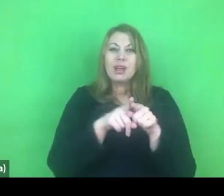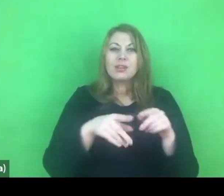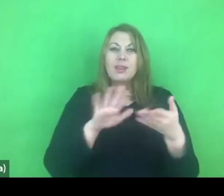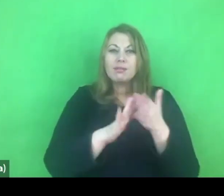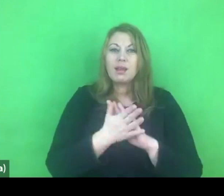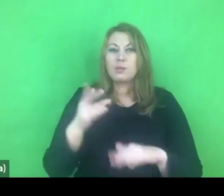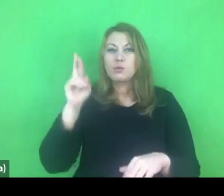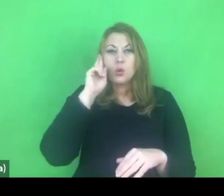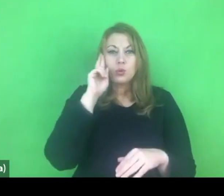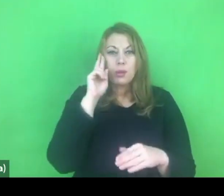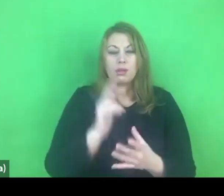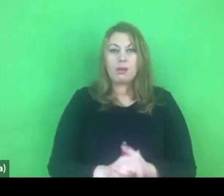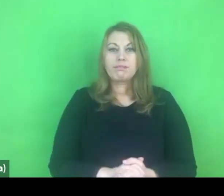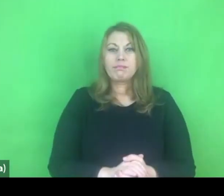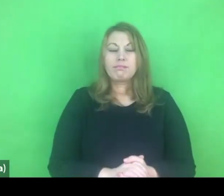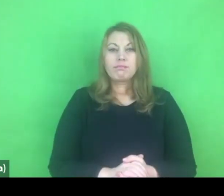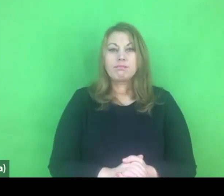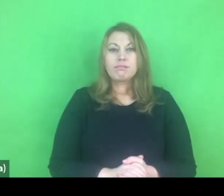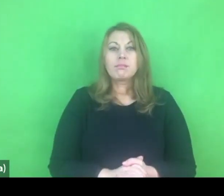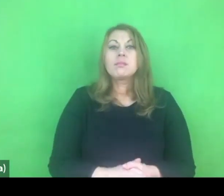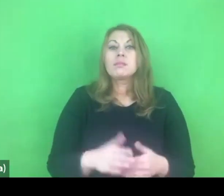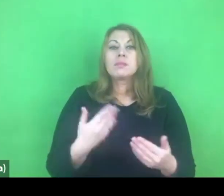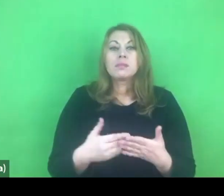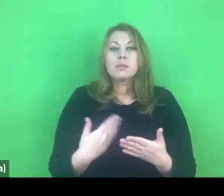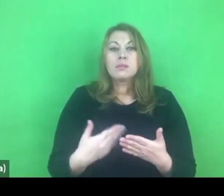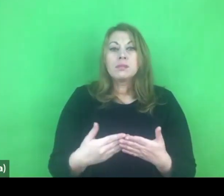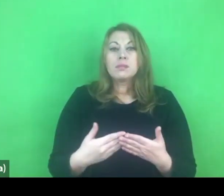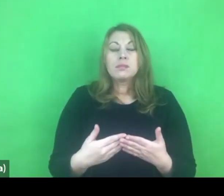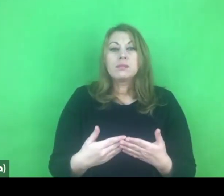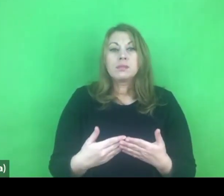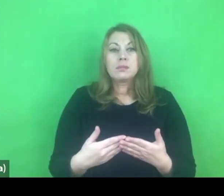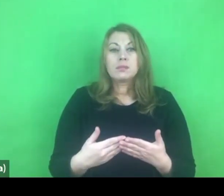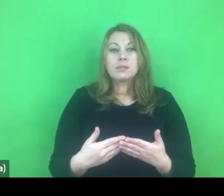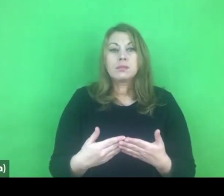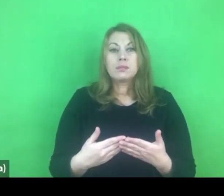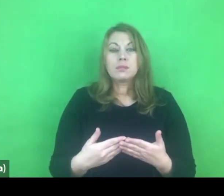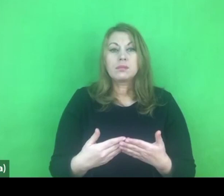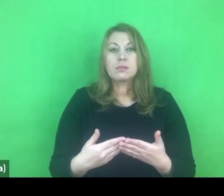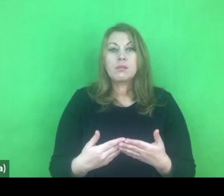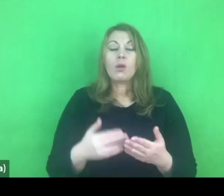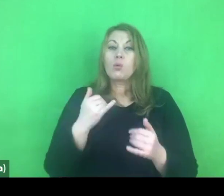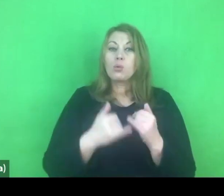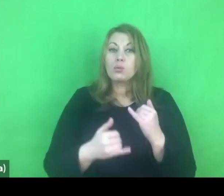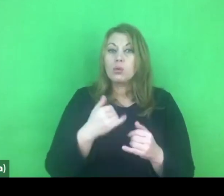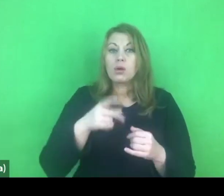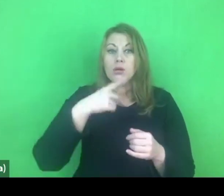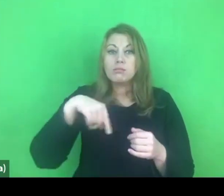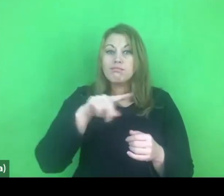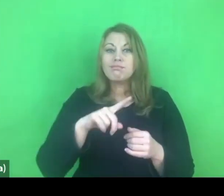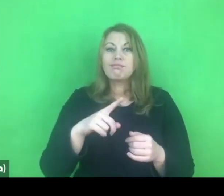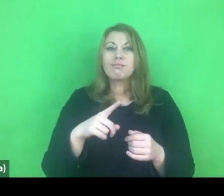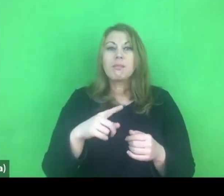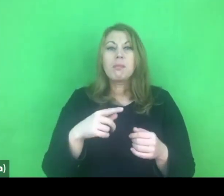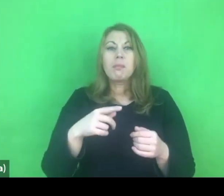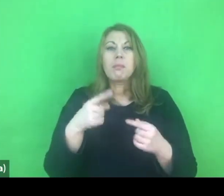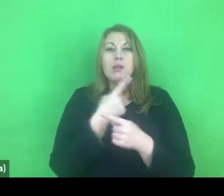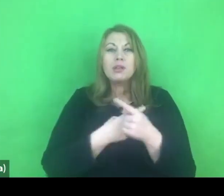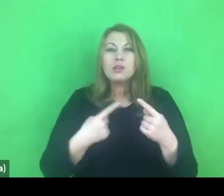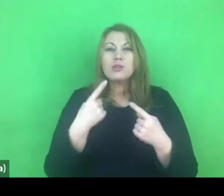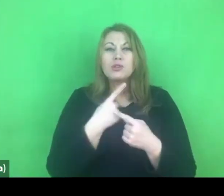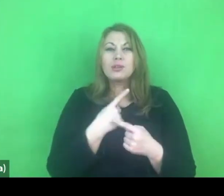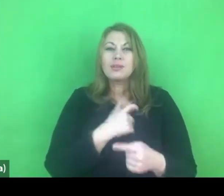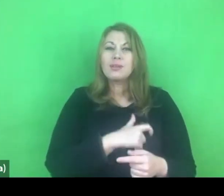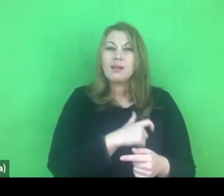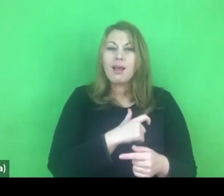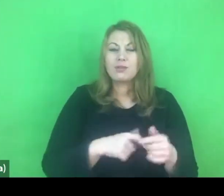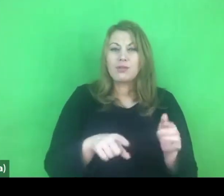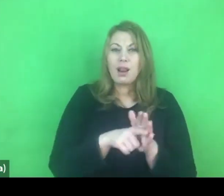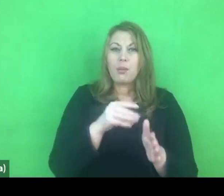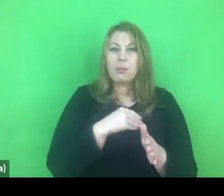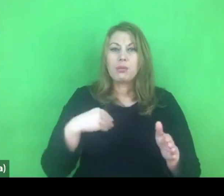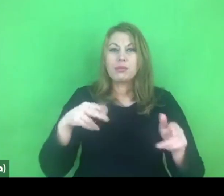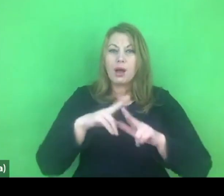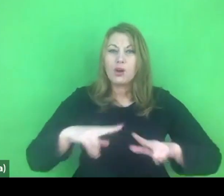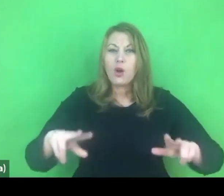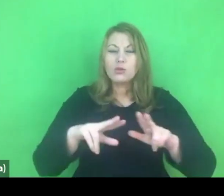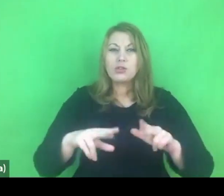Można by powiedzieć, że jeżeli myślimy z troską o polskich rodzinach, to ten zapis, który zakłada wzajemny szacunek i zrozumienie